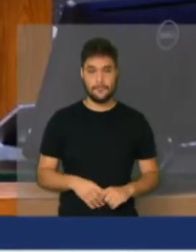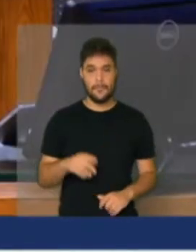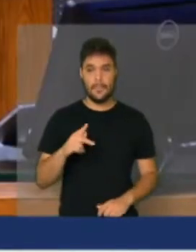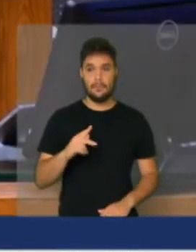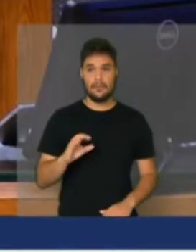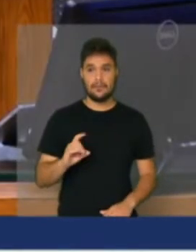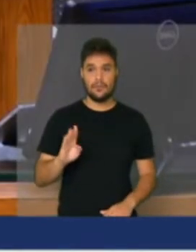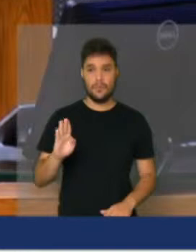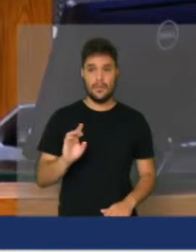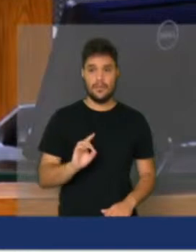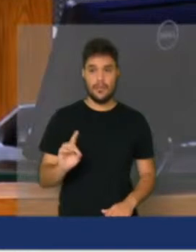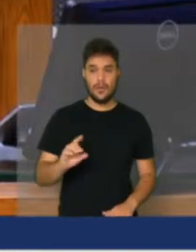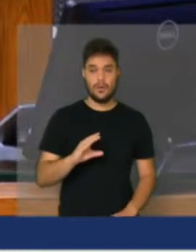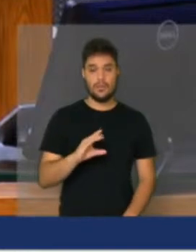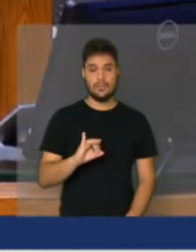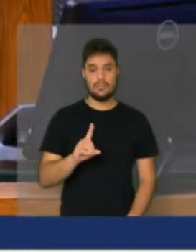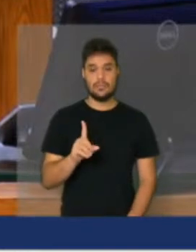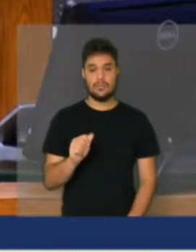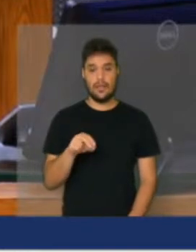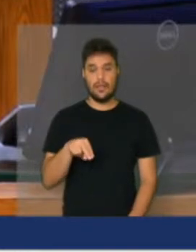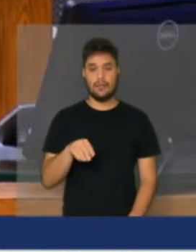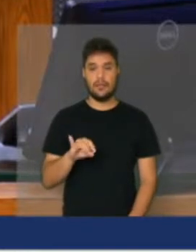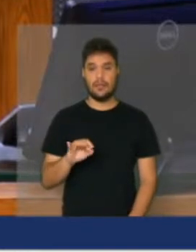É NÃO. CIDADANIA. -- [DEPUTADO]: CIDADANIA, SENHOR PRESIDENTE, DESEJA VER ESCLARECIDA ESSA